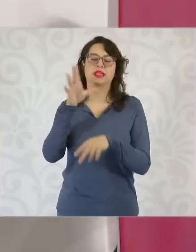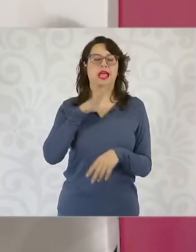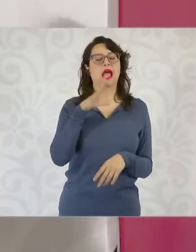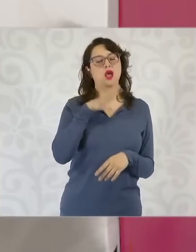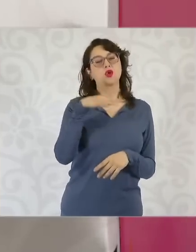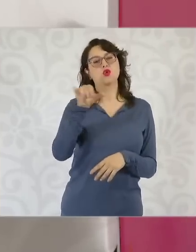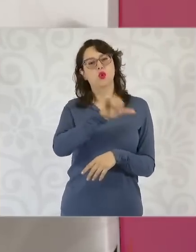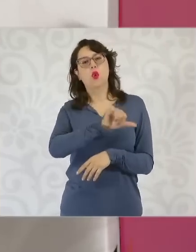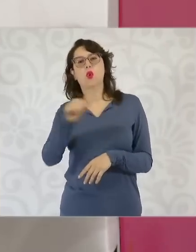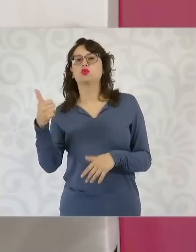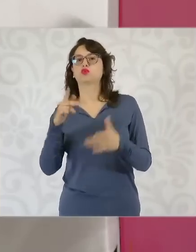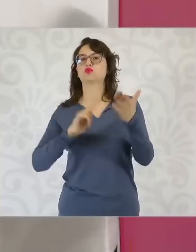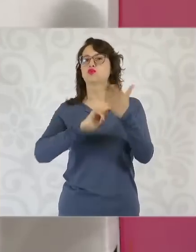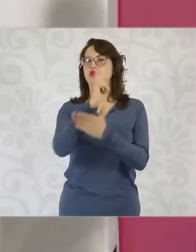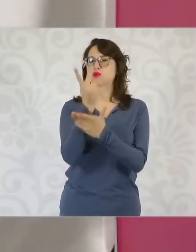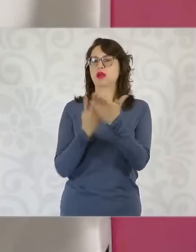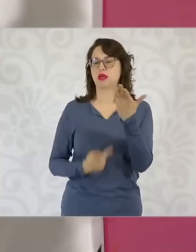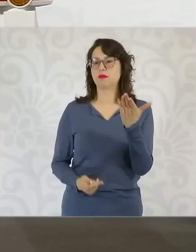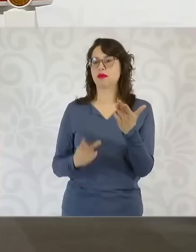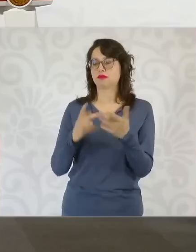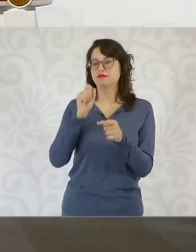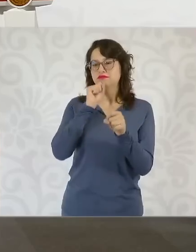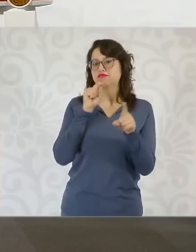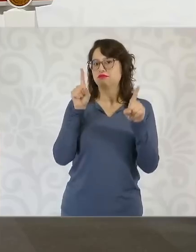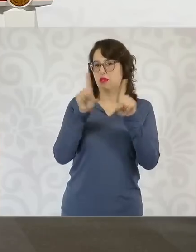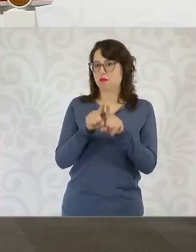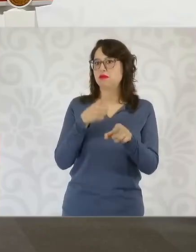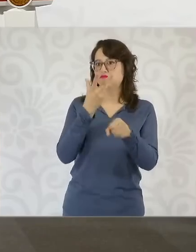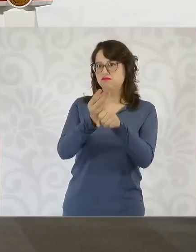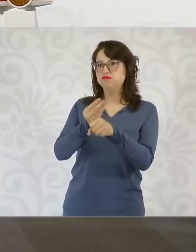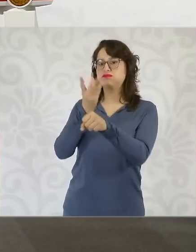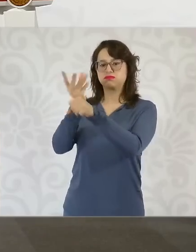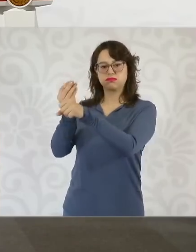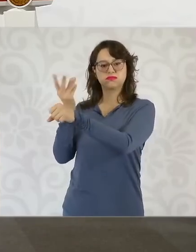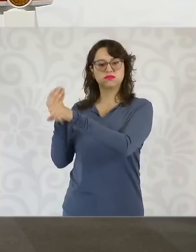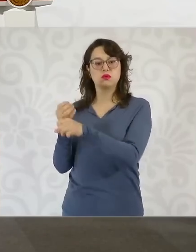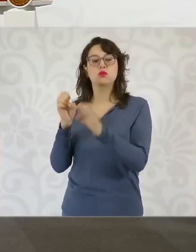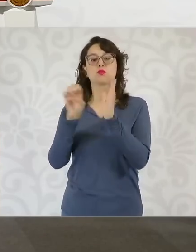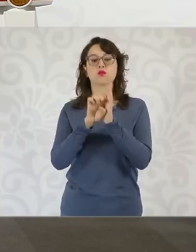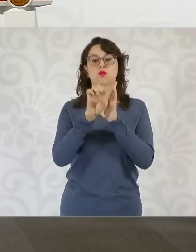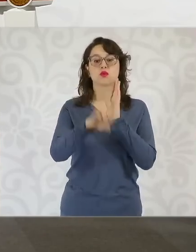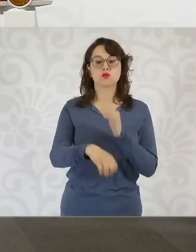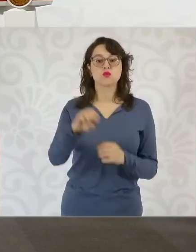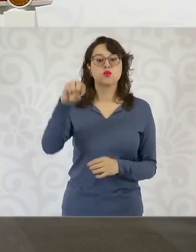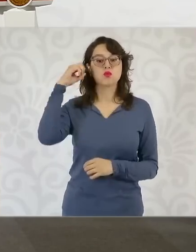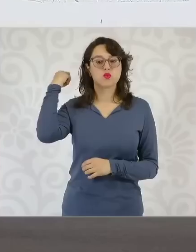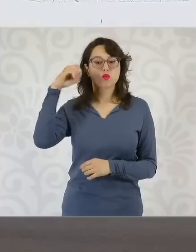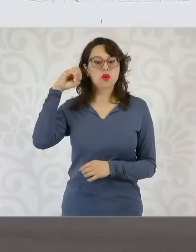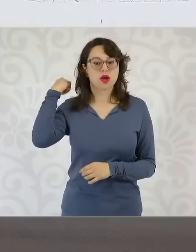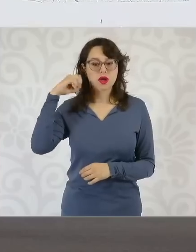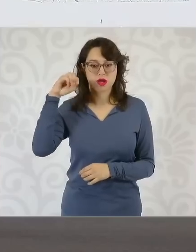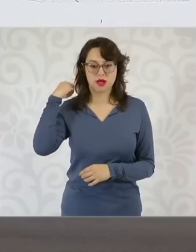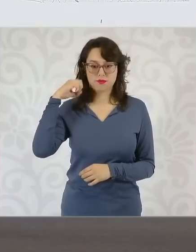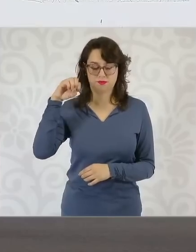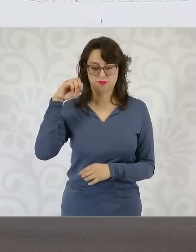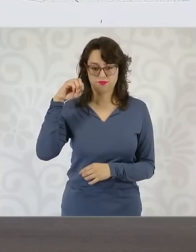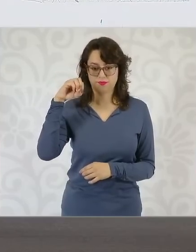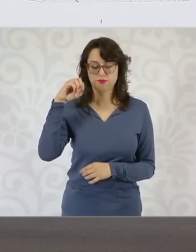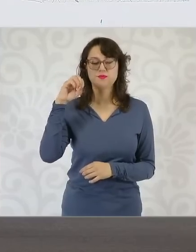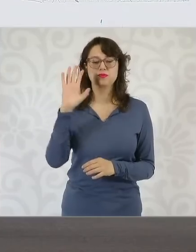puede ser el que a continuación les describo el programa carretero de Oaxaca aquí iré describiendo